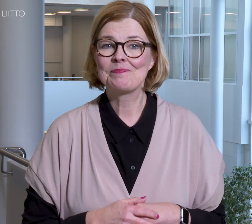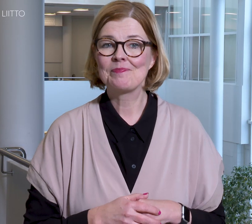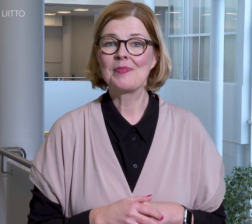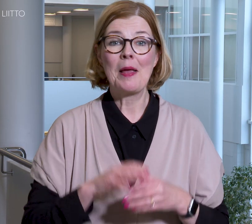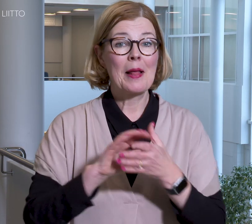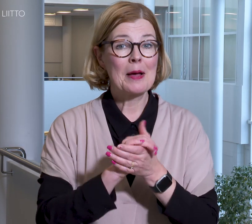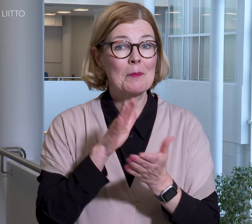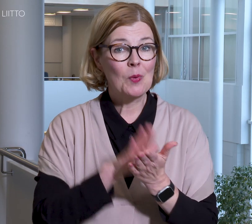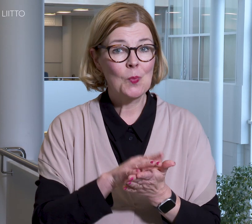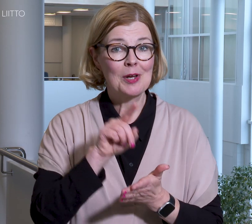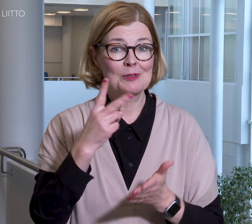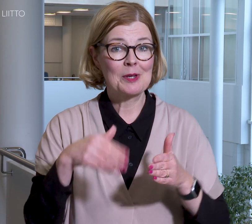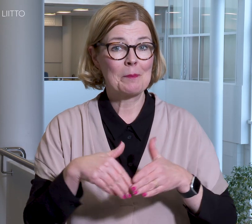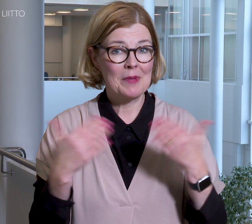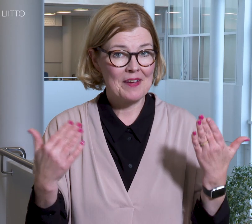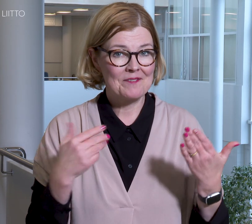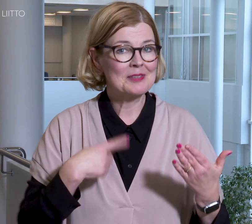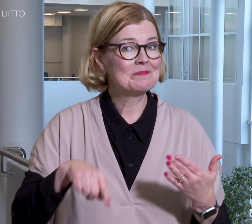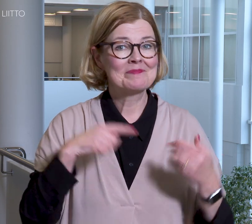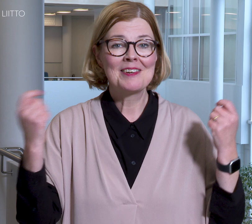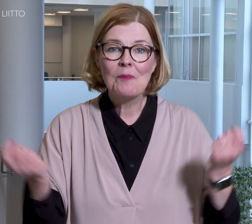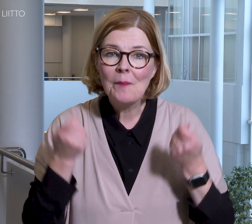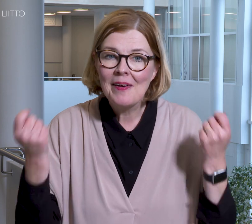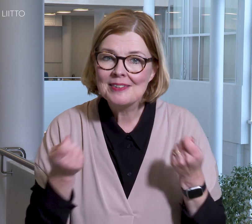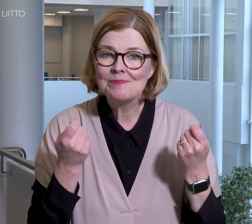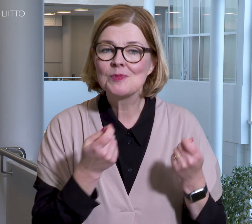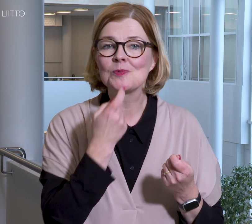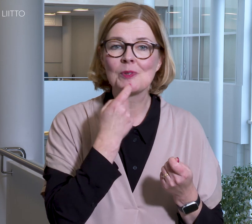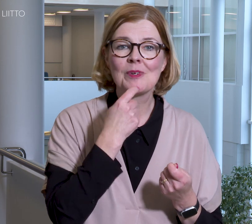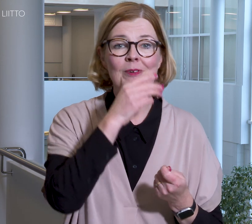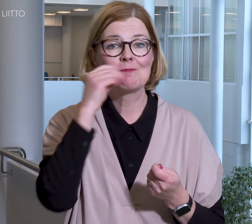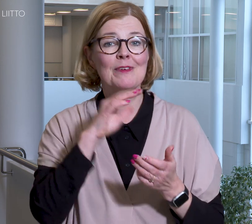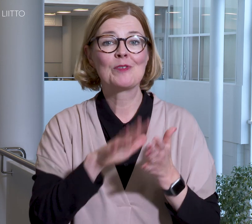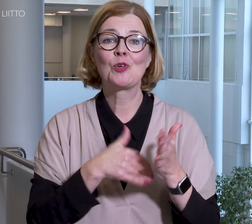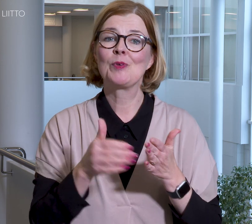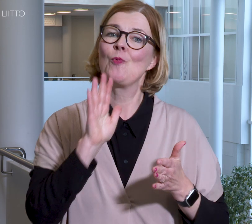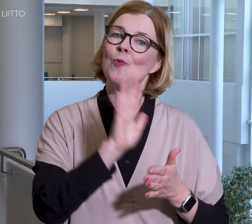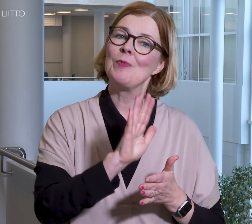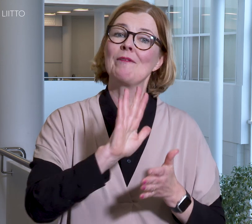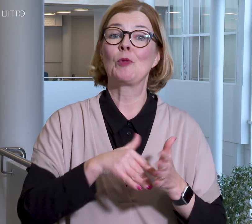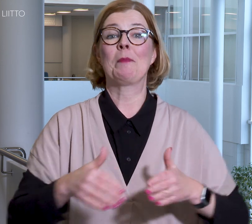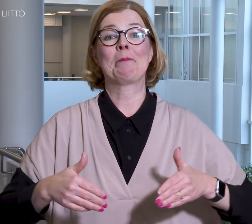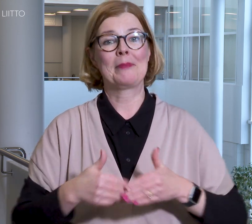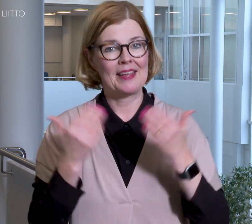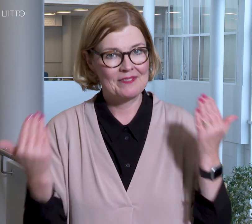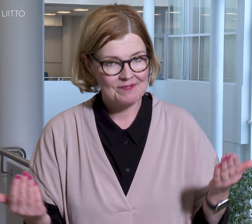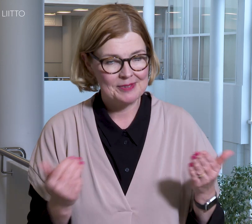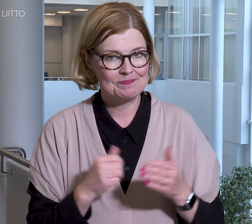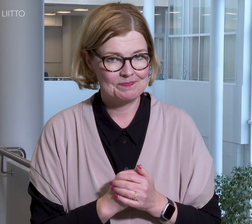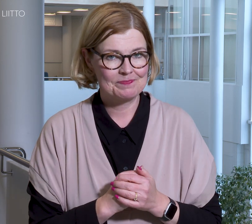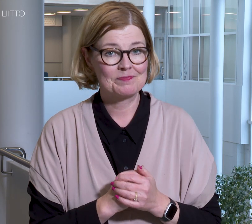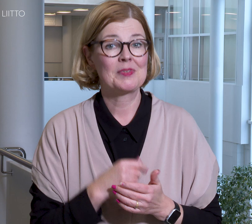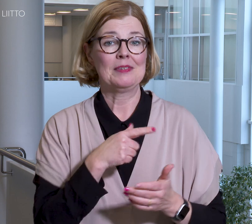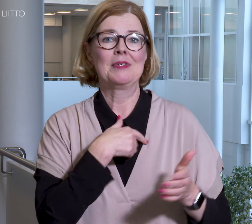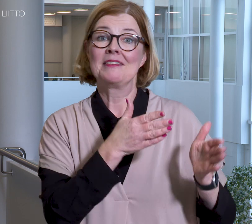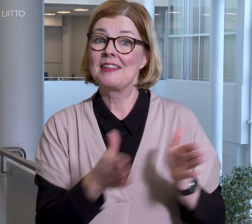Kansallisten viittomakieltemme omaa juhlapäivää, Viittomakielen päivää, vietetään 12. helmikuuta.